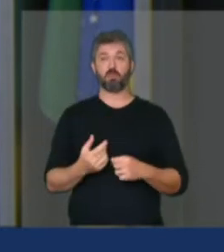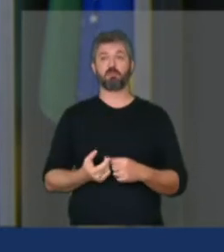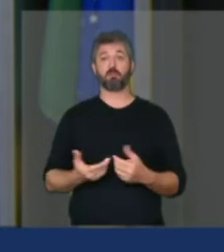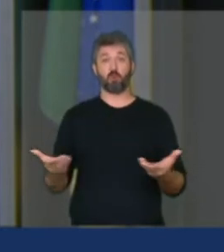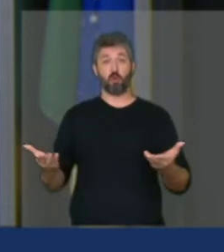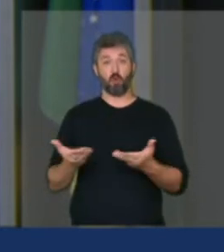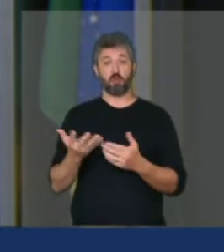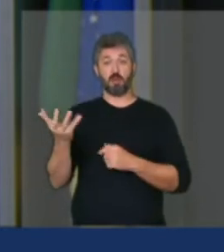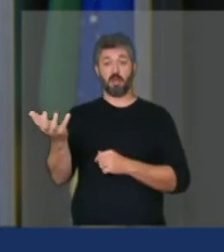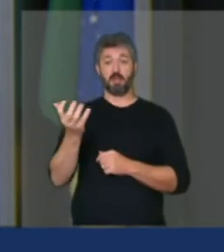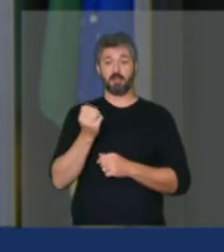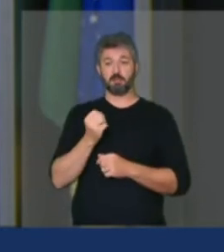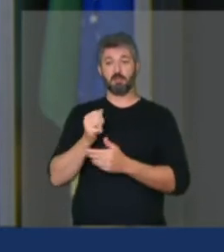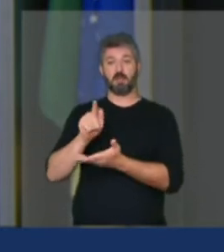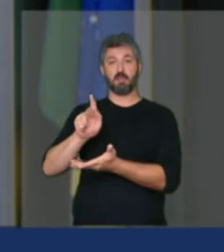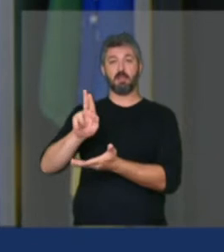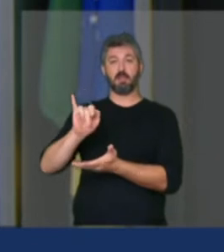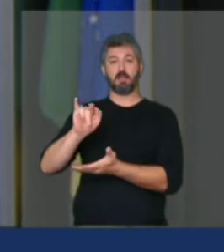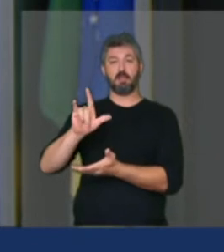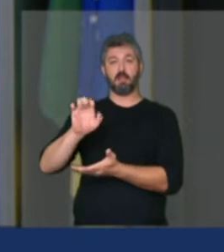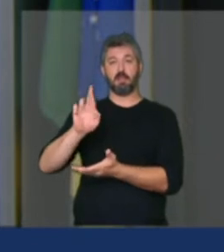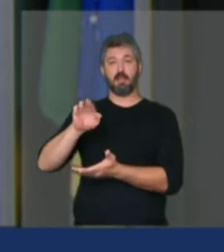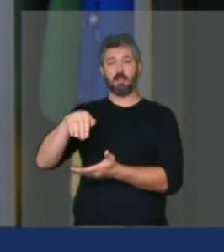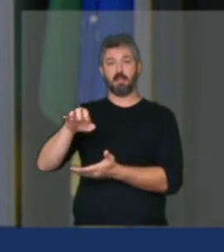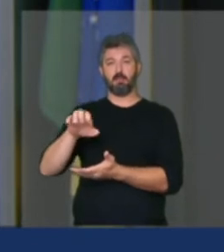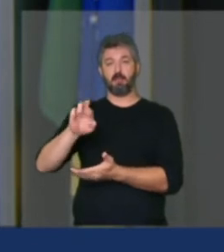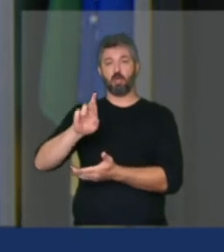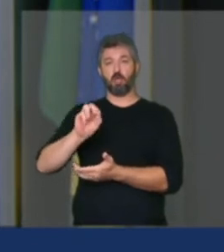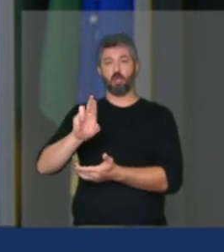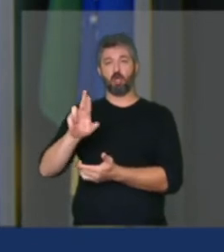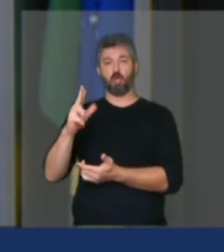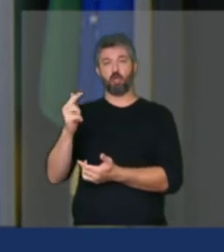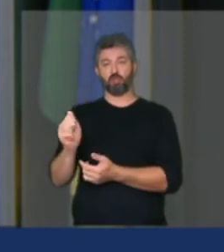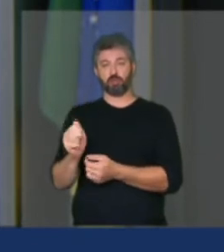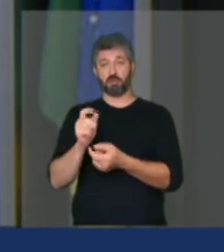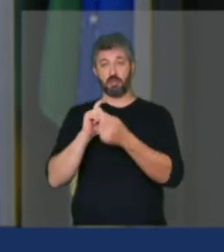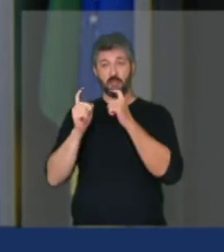RECEBENDO AQUI HOJE, GUILHERME ROCHA, ADMINISTRADOR DE FERNANDO DE NORONHA, QUE FOI OFICIAL DE GABINETE DE EDUARDO